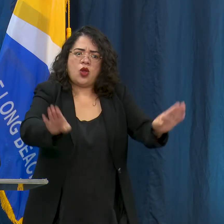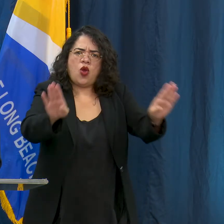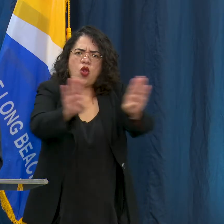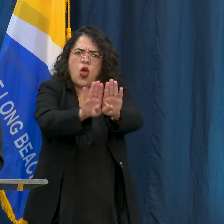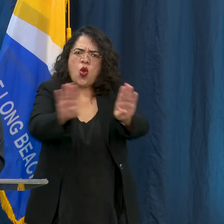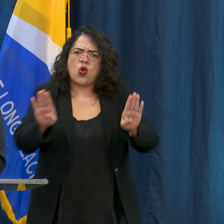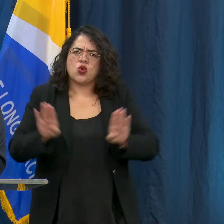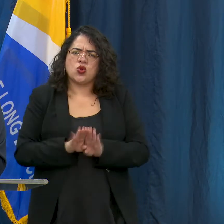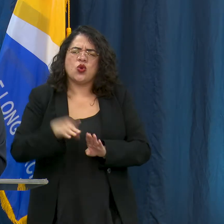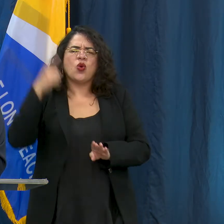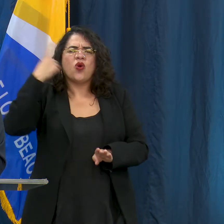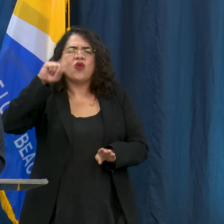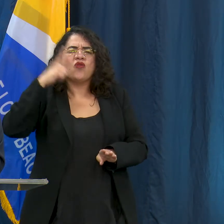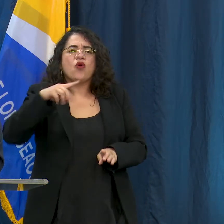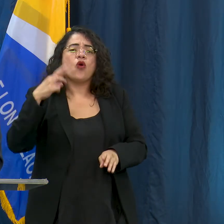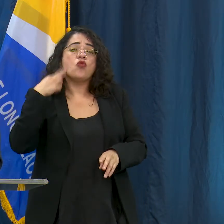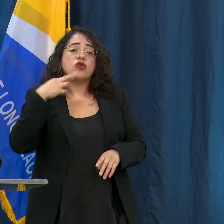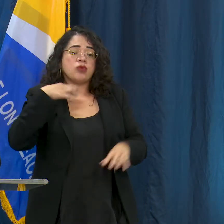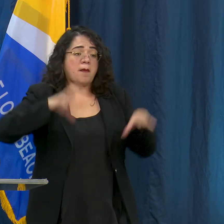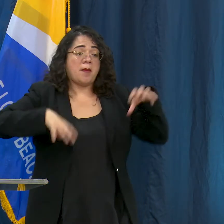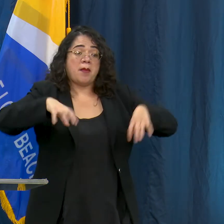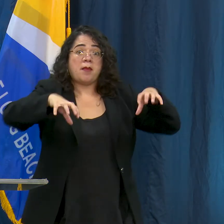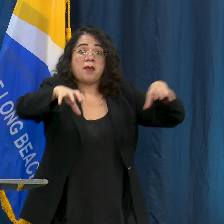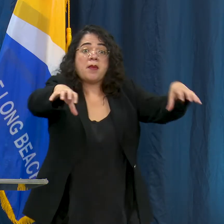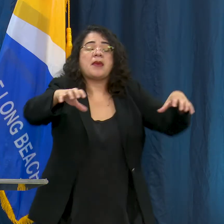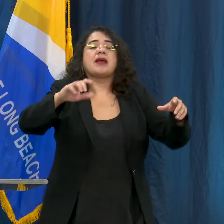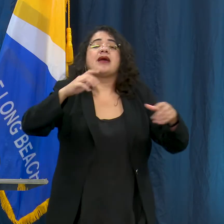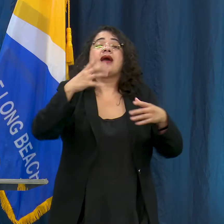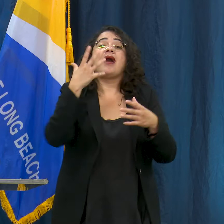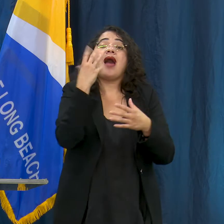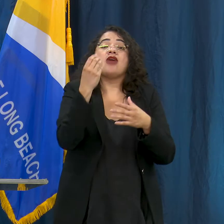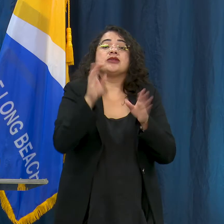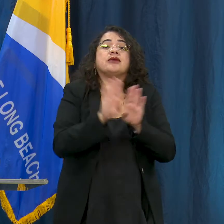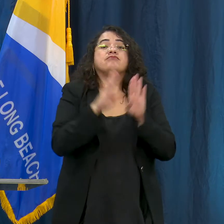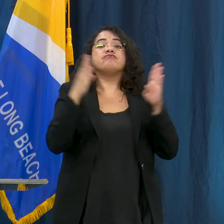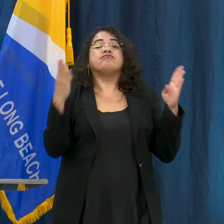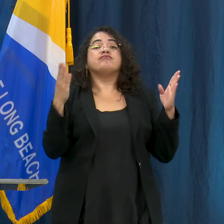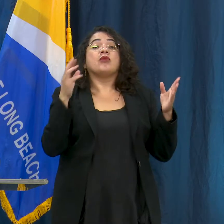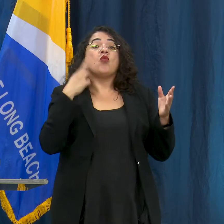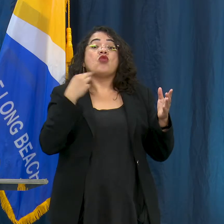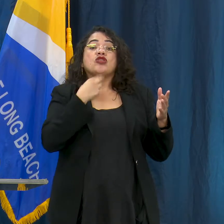Lhasa Sara's los estaciones mentos de todos en la calle las plazas y los